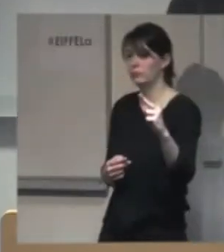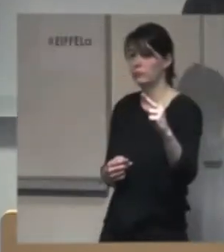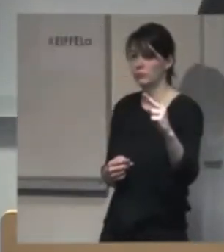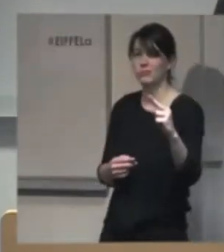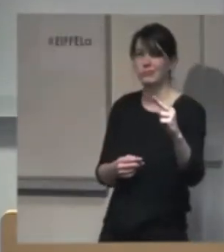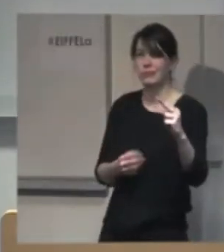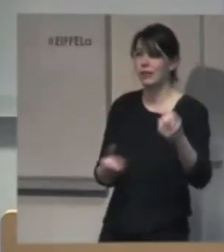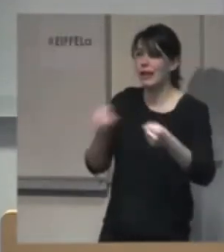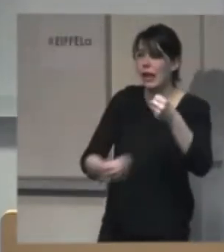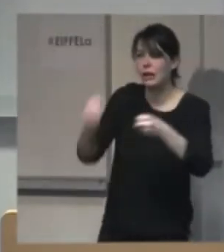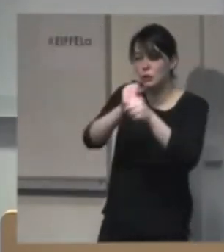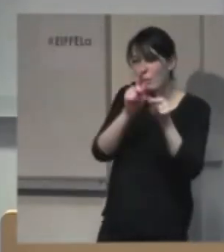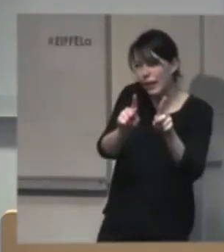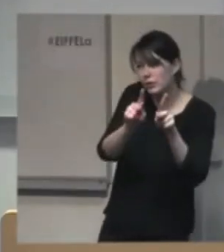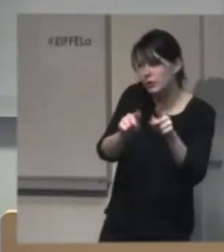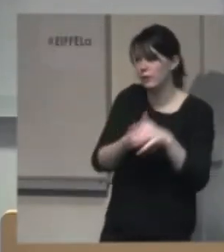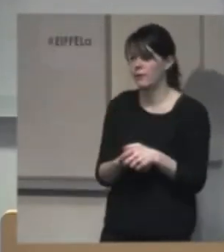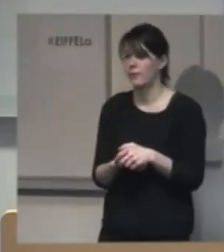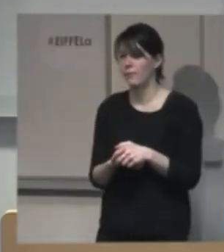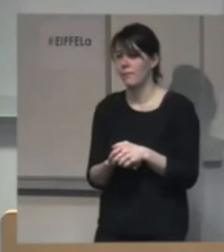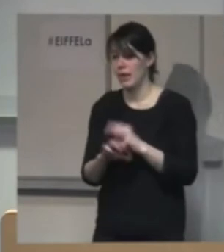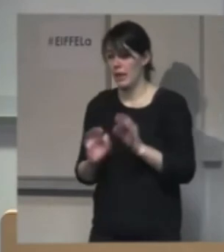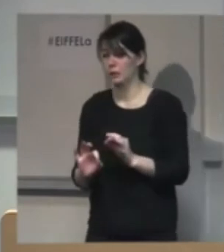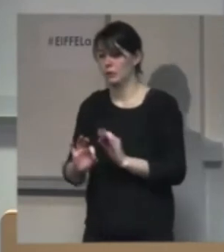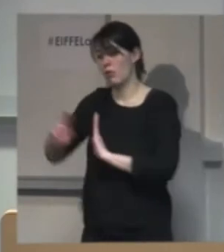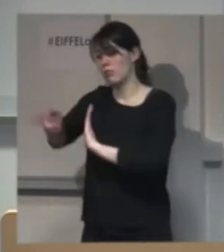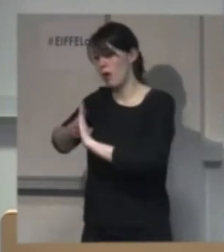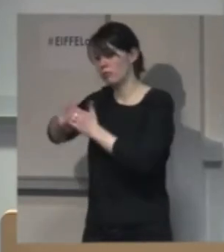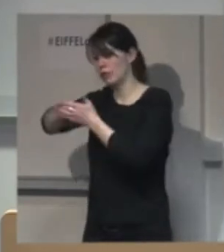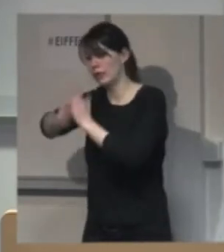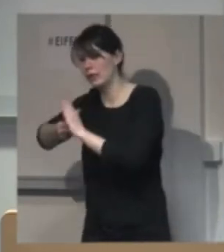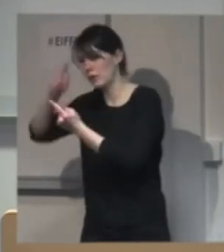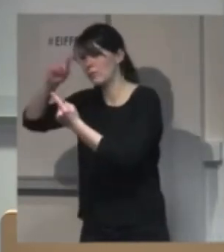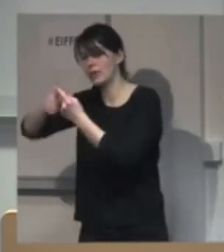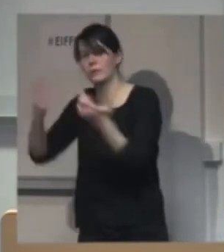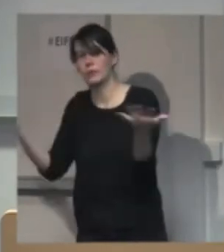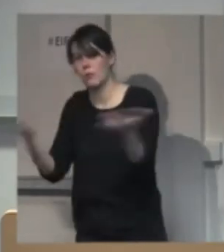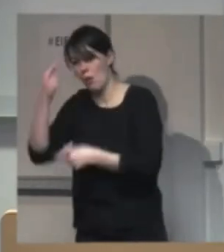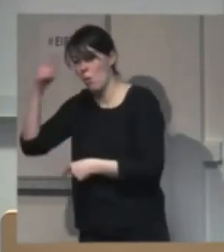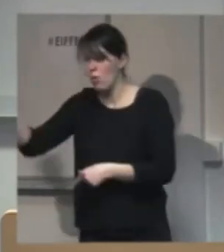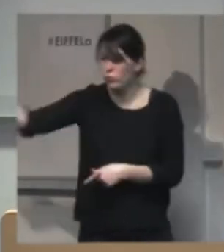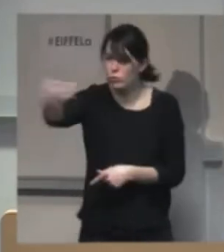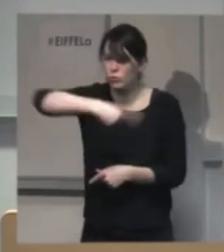conception pédagogique. Au niveau de la conformité technique, l'objectif est que ça fonctionne pour le plus grand nombre.